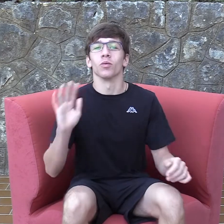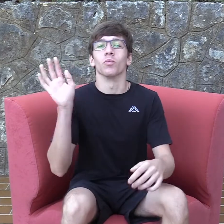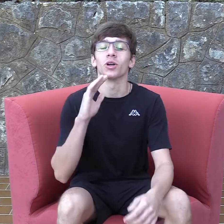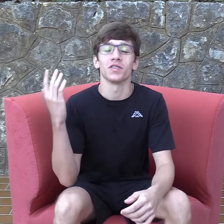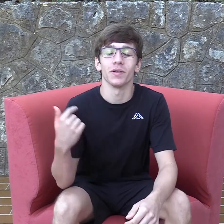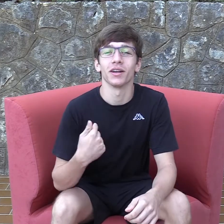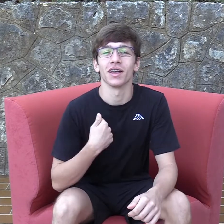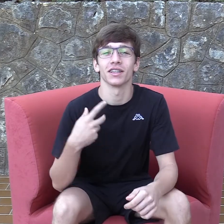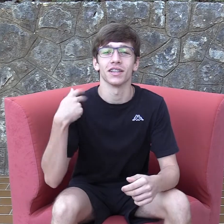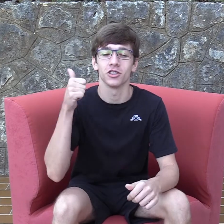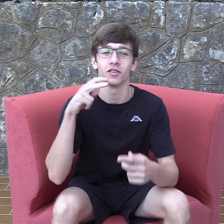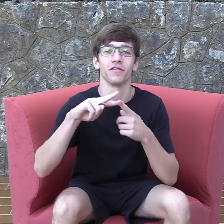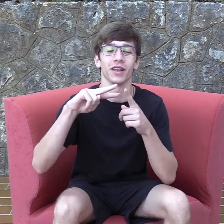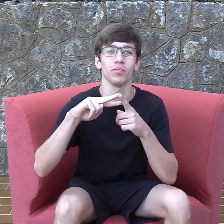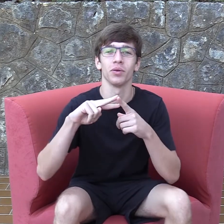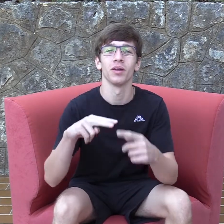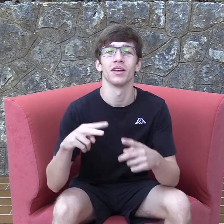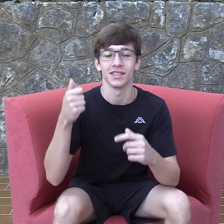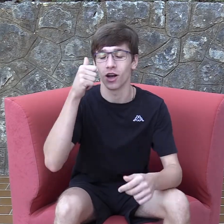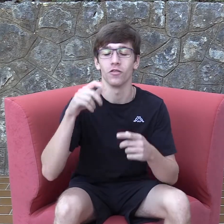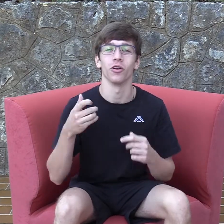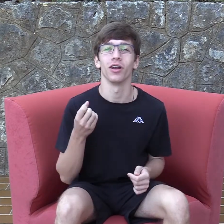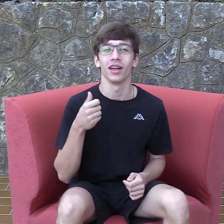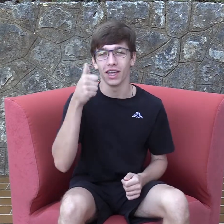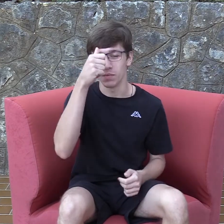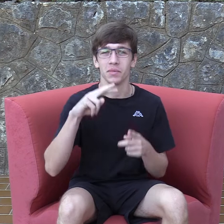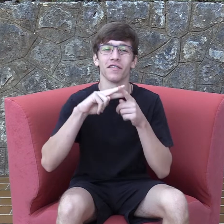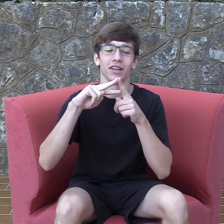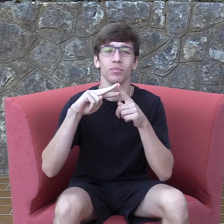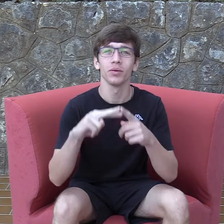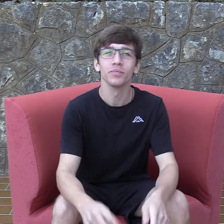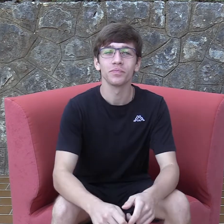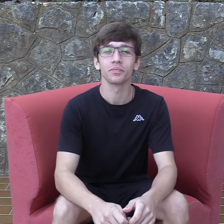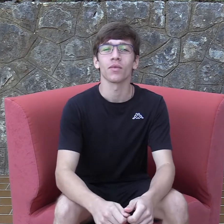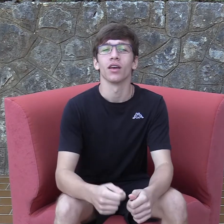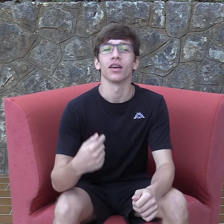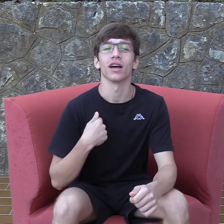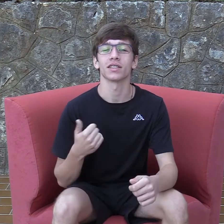Bok svima! Ja se zovem Filip, znakovno ime mi je F-I-L-I-P.